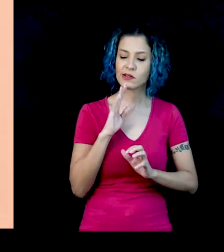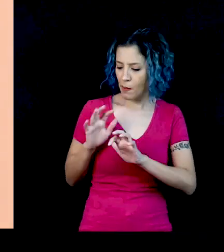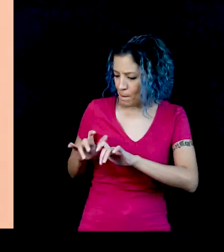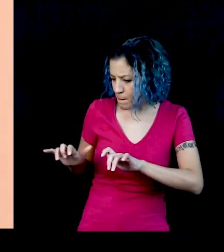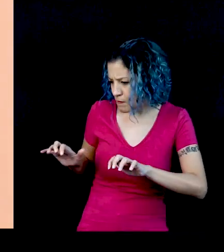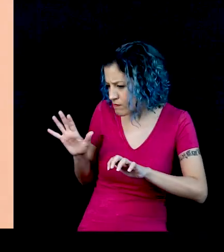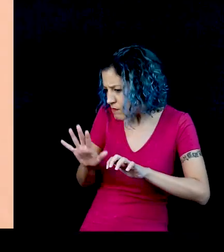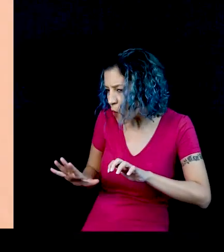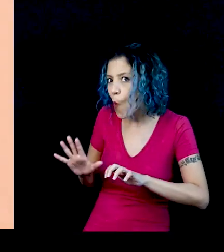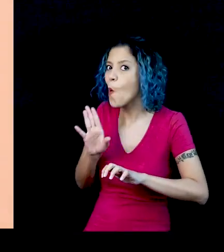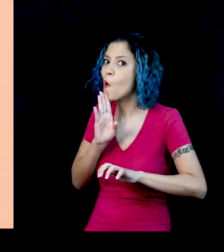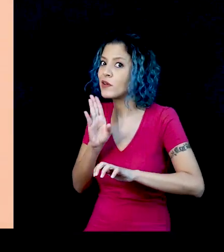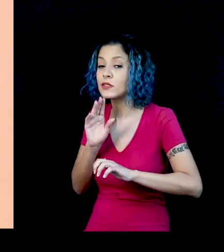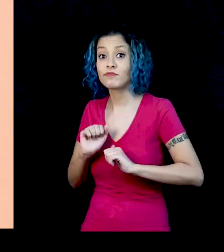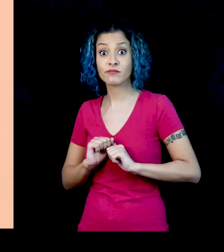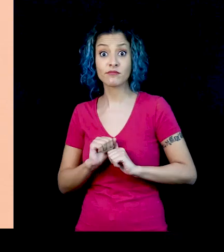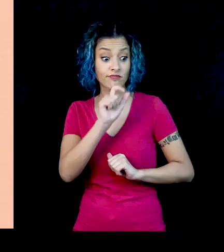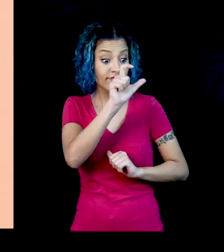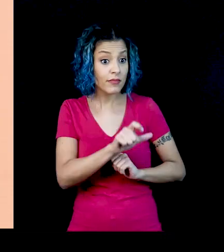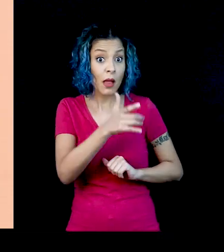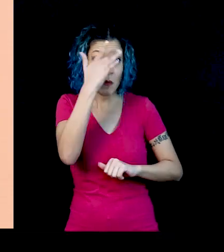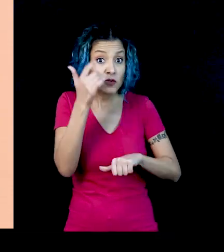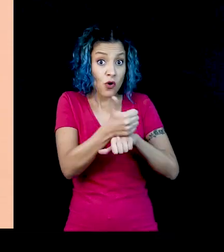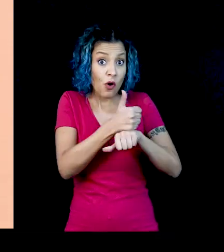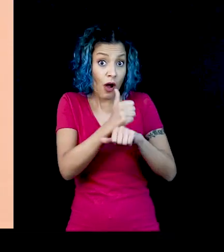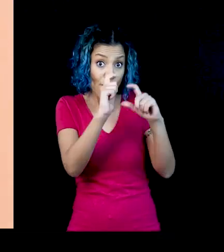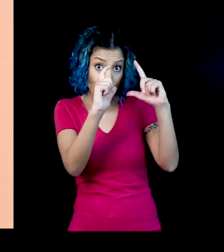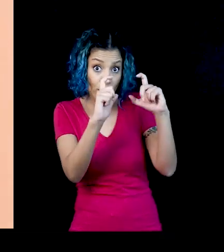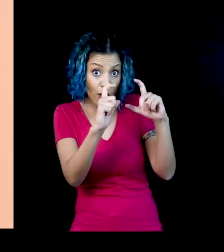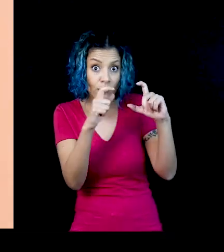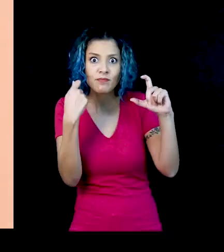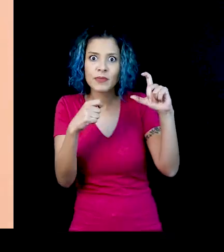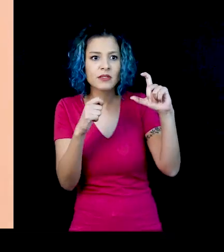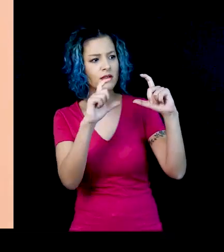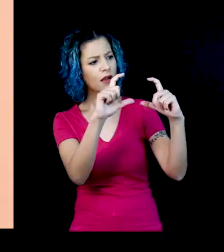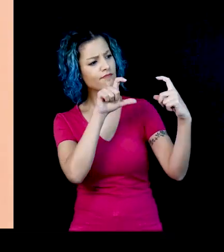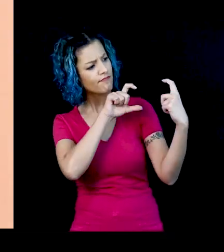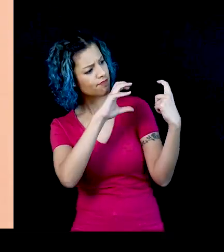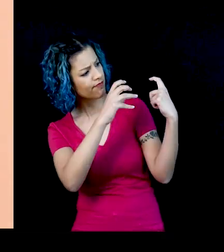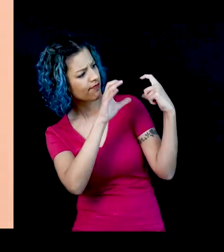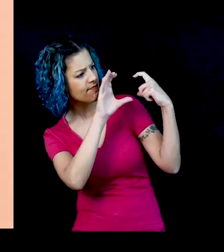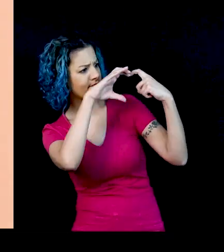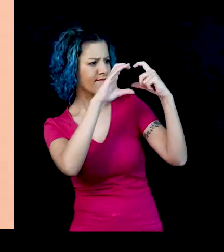Se pensarmos em uma fotógrafa, ela precisa conhecer muito bem a sua câmera.